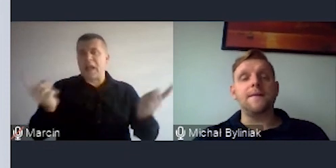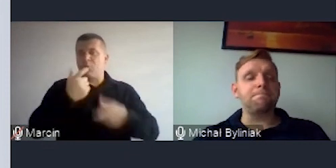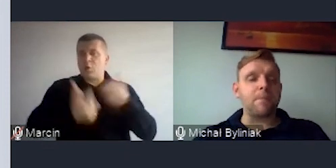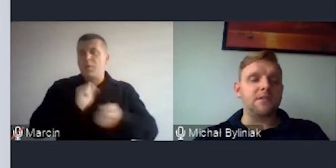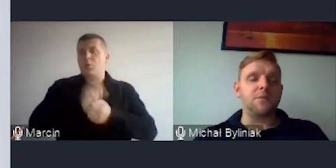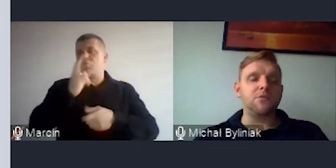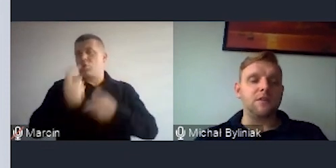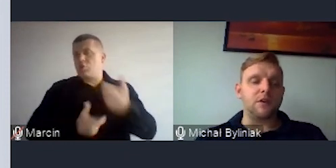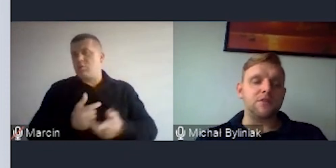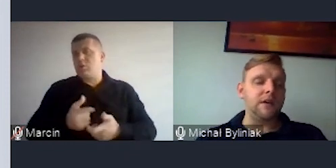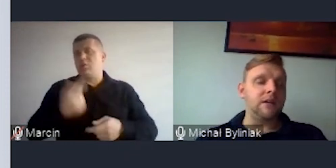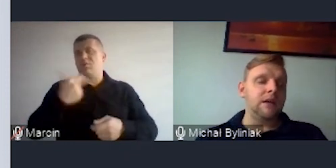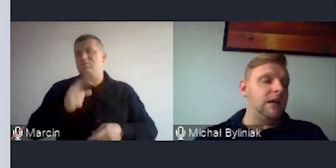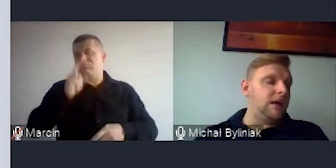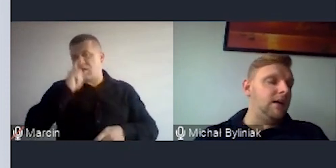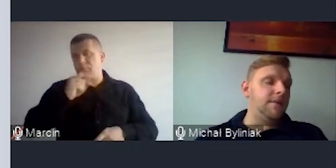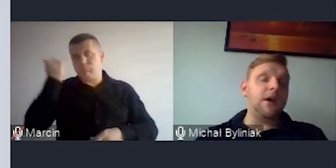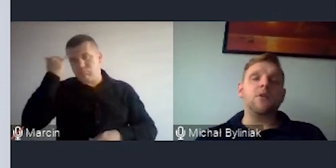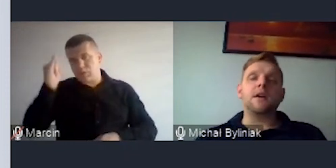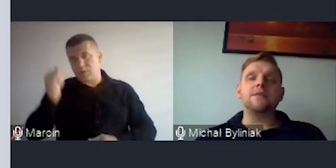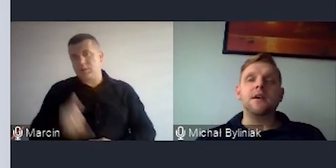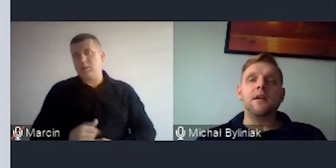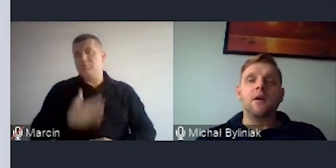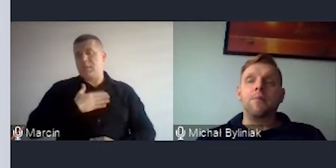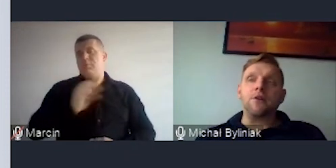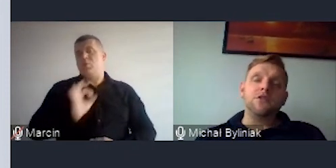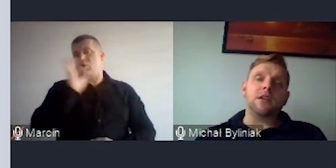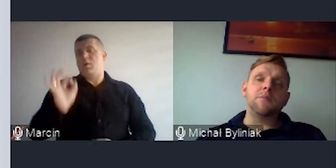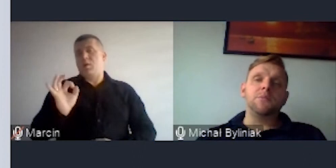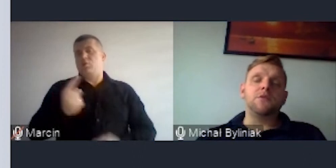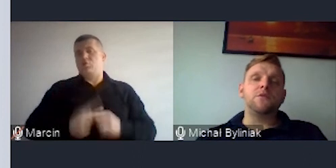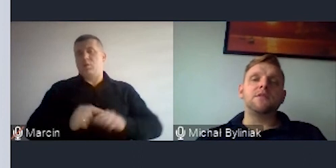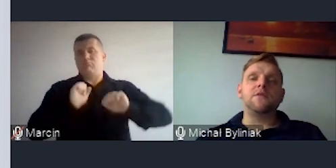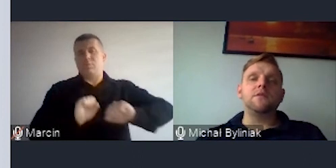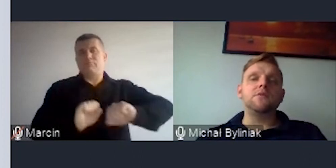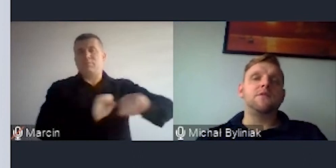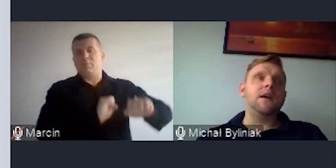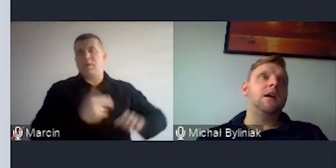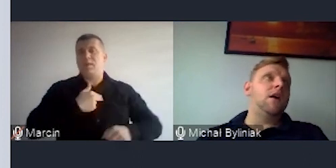ale zrobił to niewłaściwie – miałem okazję bronić takich podmiotów u nas w województwie,